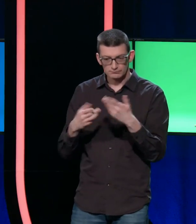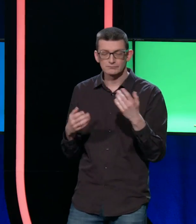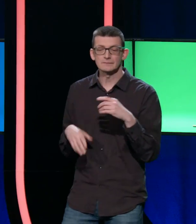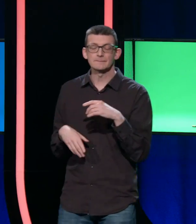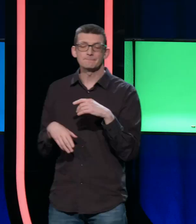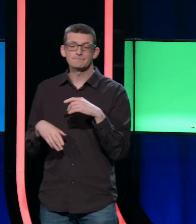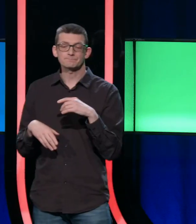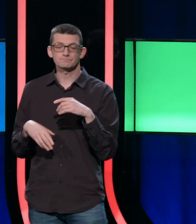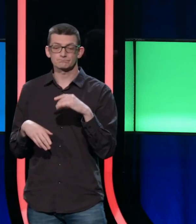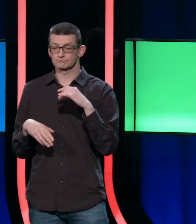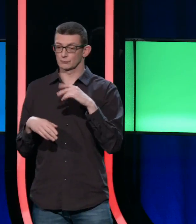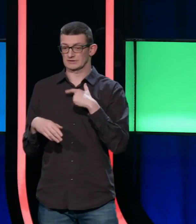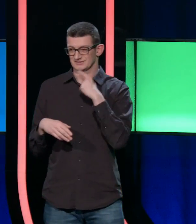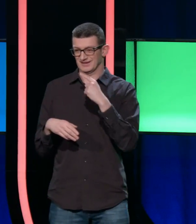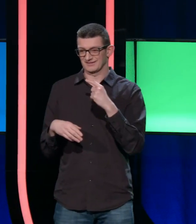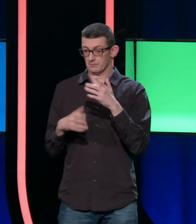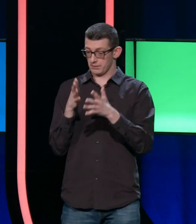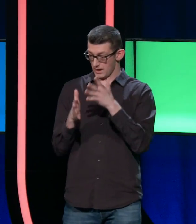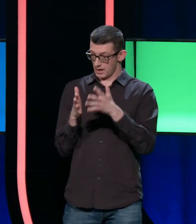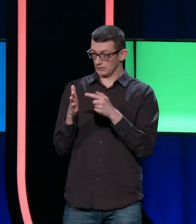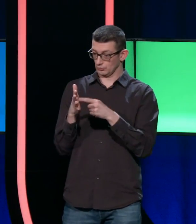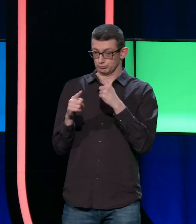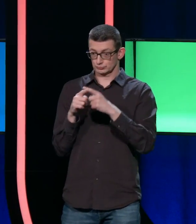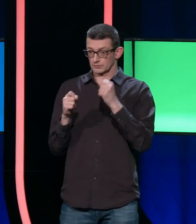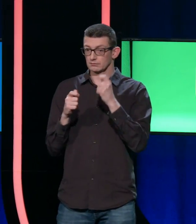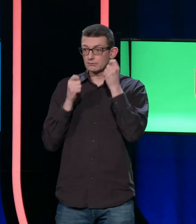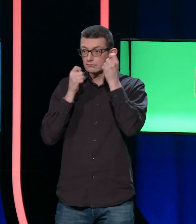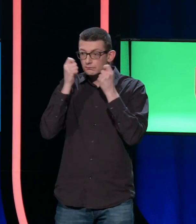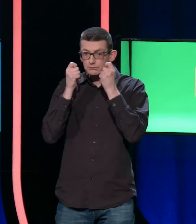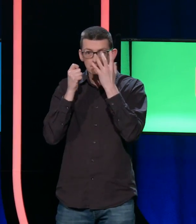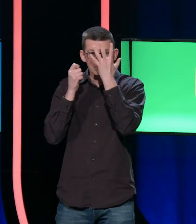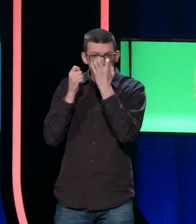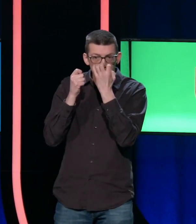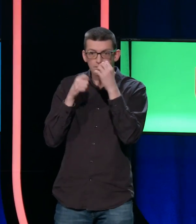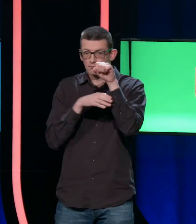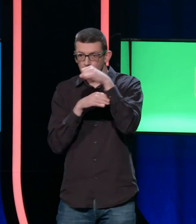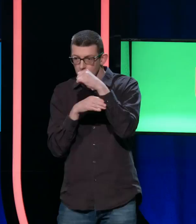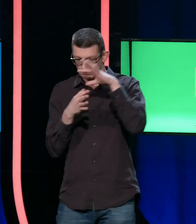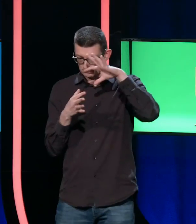van de grammatica van gebarentaal. Een ander kenmerk van gebarentalen is simultaneïteit.